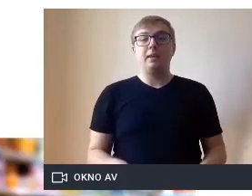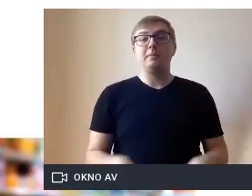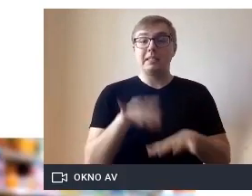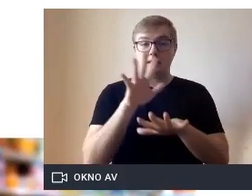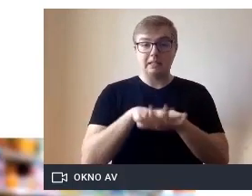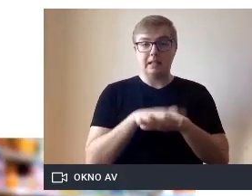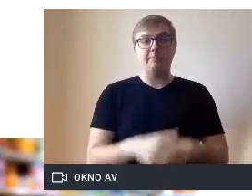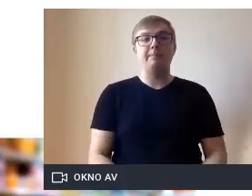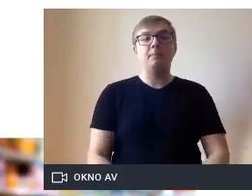W SJM: